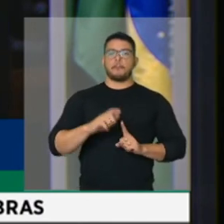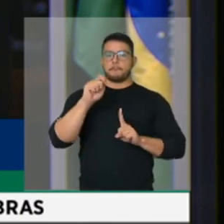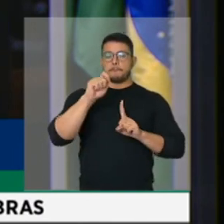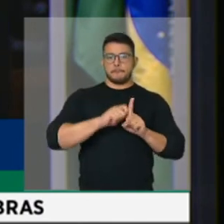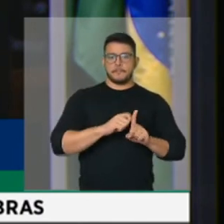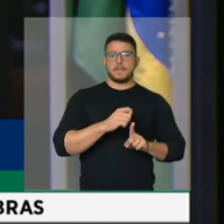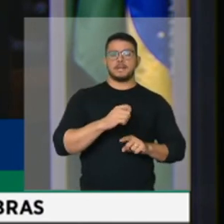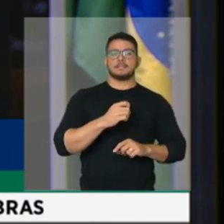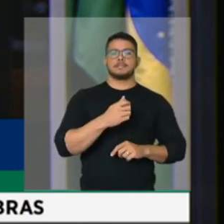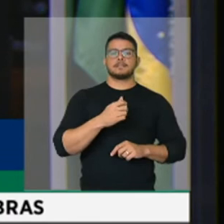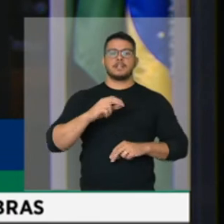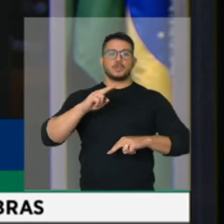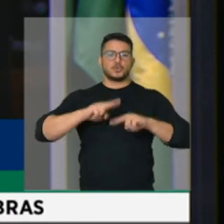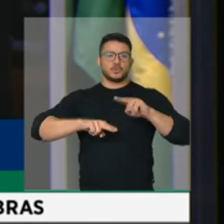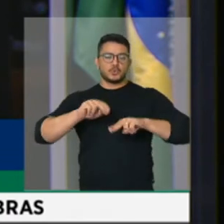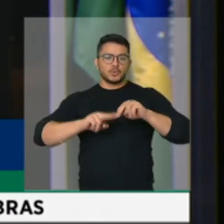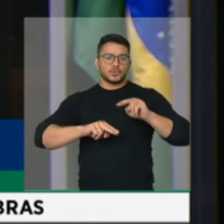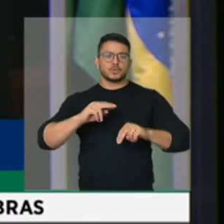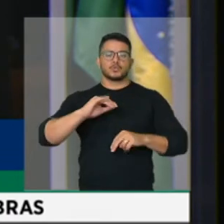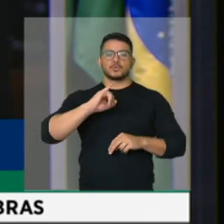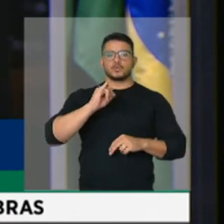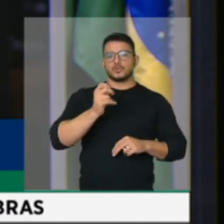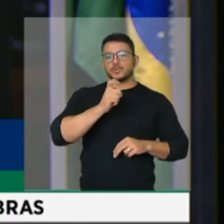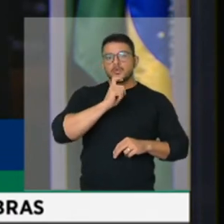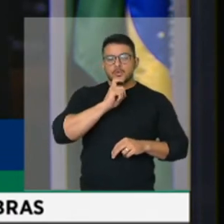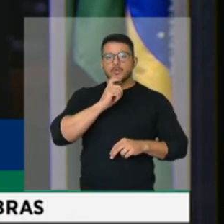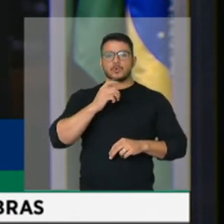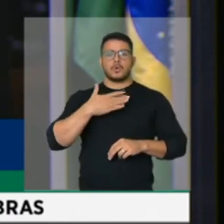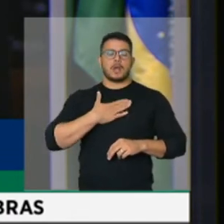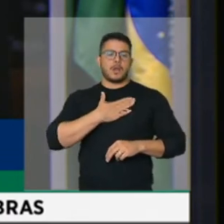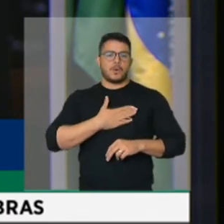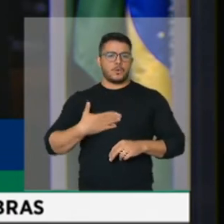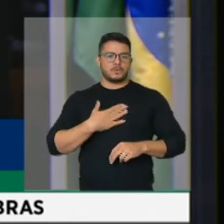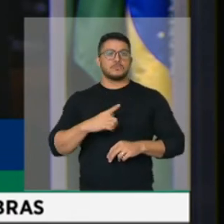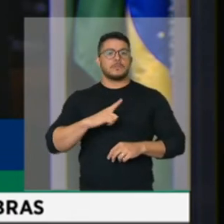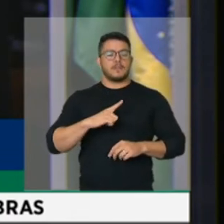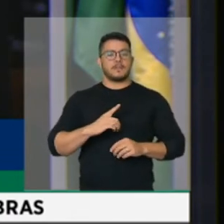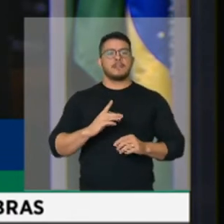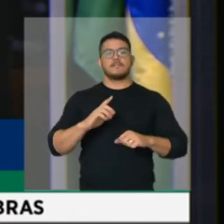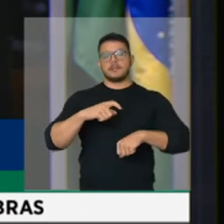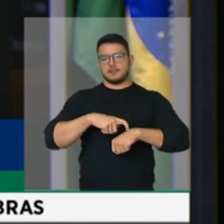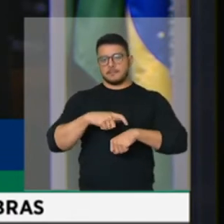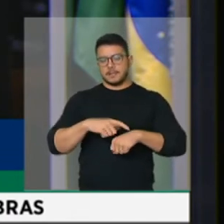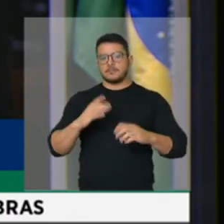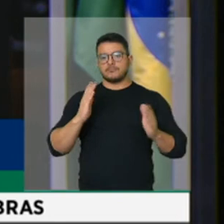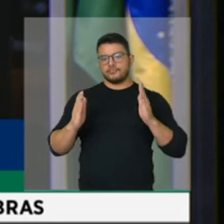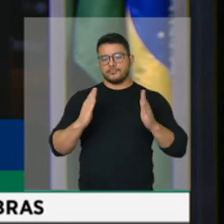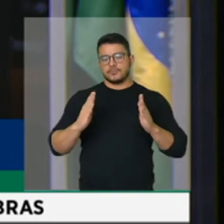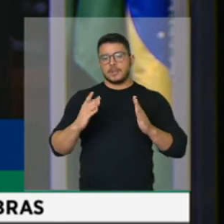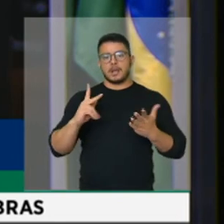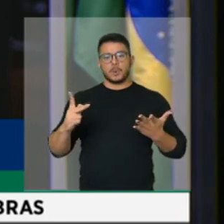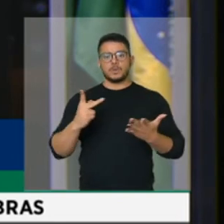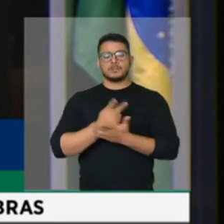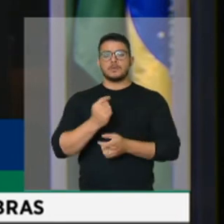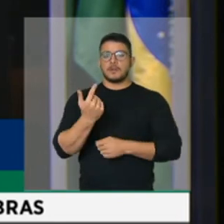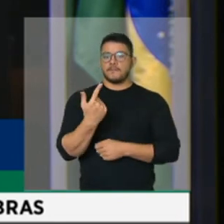COM DISPARIDADES DO MERCADO DE ENERGIA ELÉTRICA. A TÍTULO DE REFERÊNCIA NO TERCEIRO TRIMESTRE DE 2020 A ELETROBRAS FORNECEU ENERGIA PARA